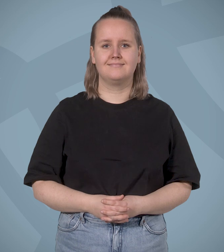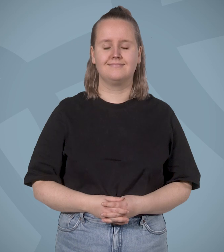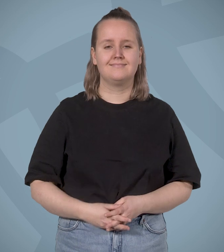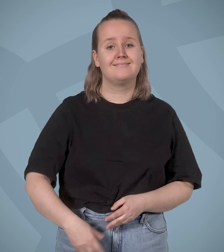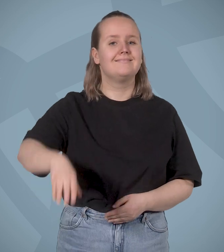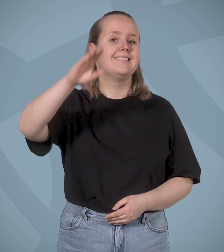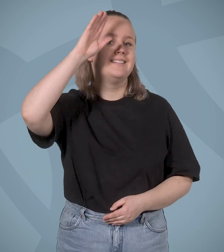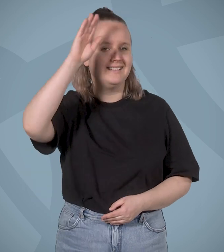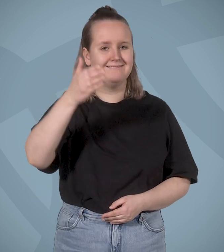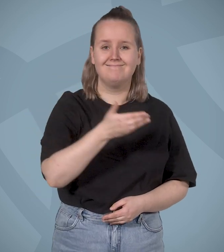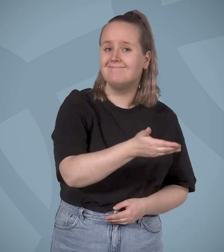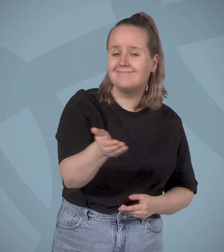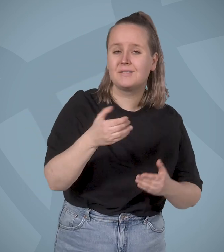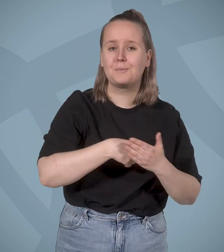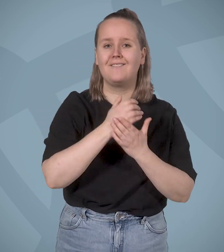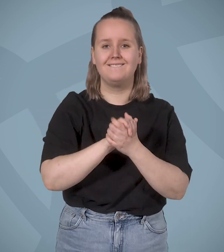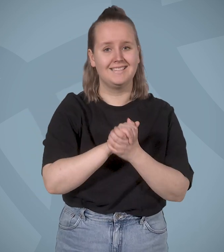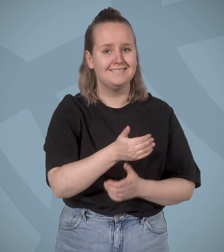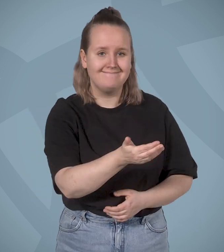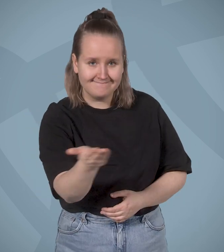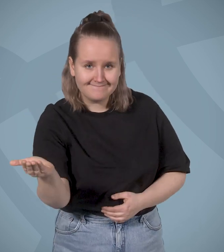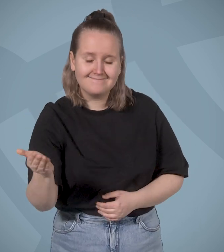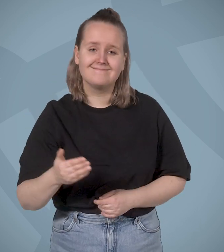Hei pohjoismaiset ystävät, -